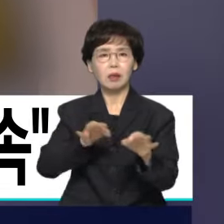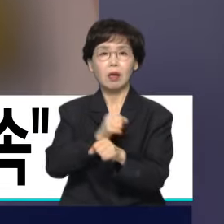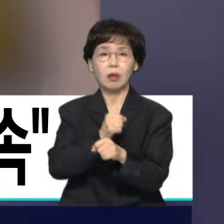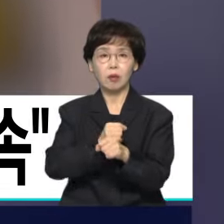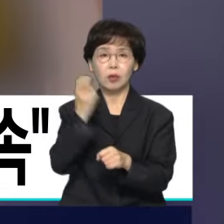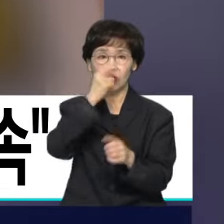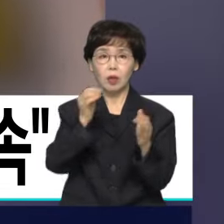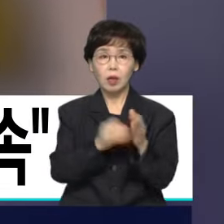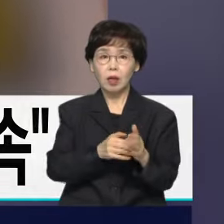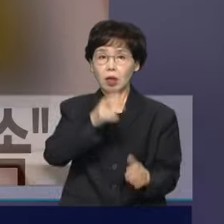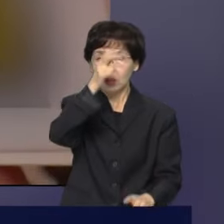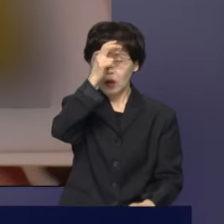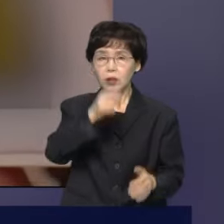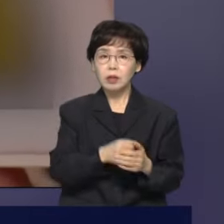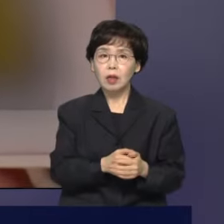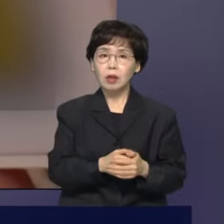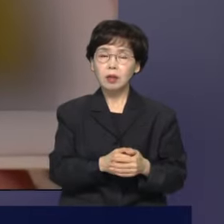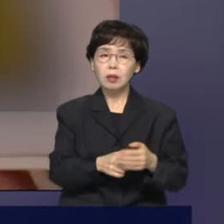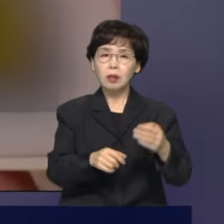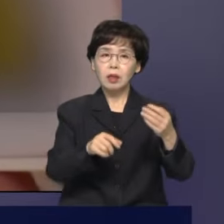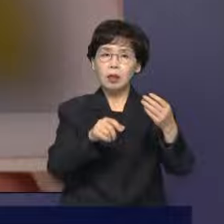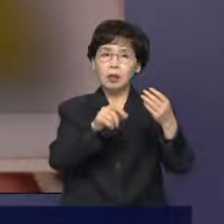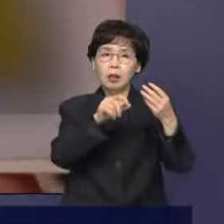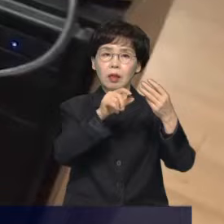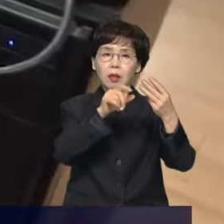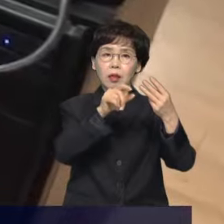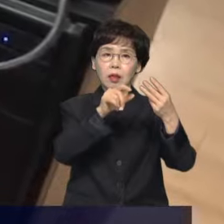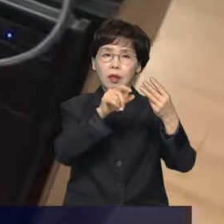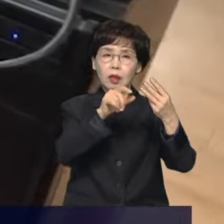경찰은 이번 달 말까지 불법 전단 집중 단속을 벌일 계획이라고 밝혔습니다.